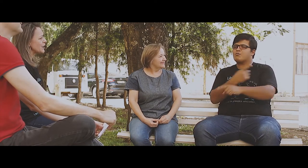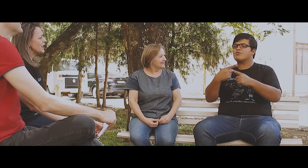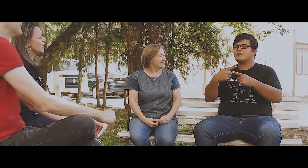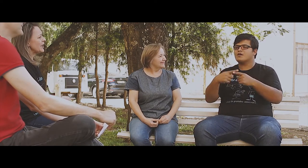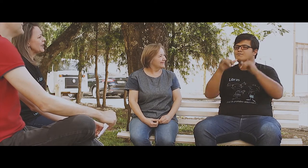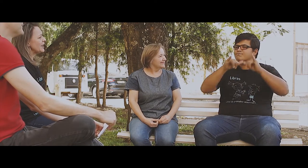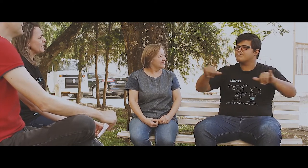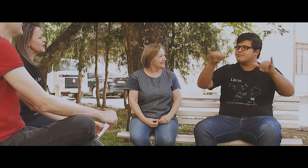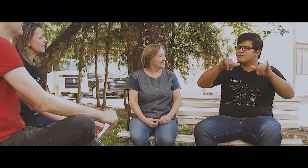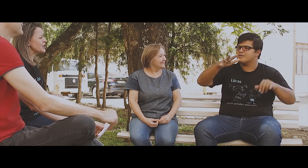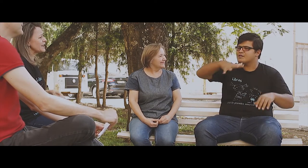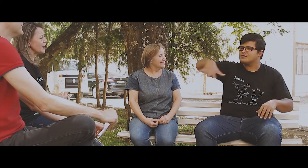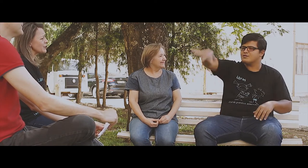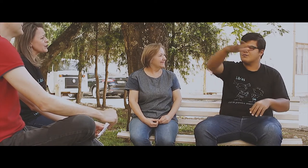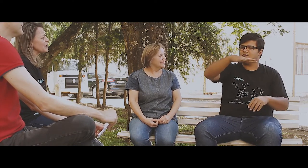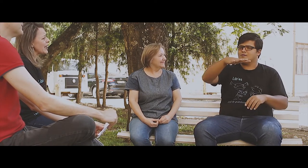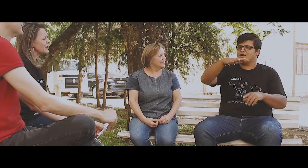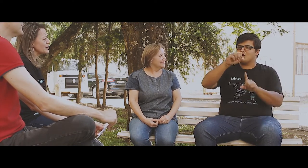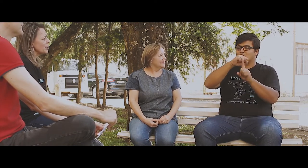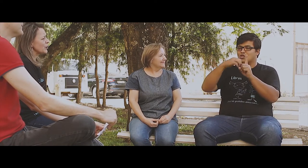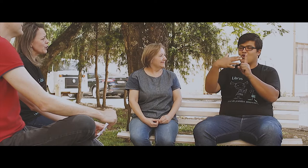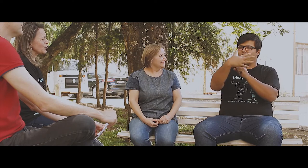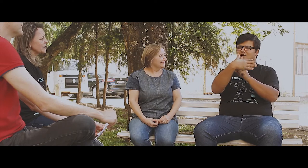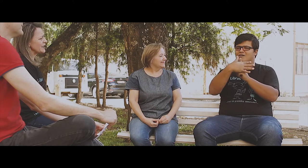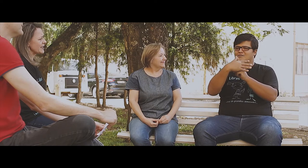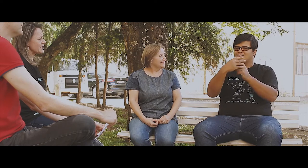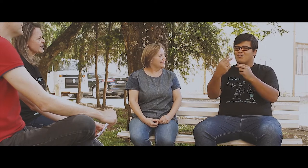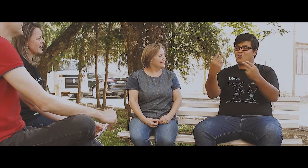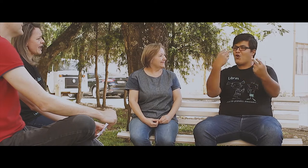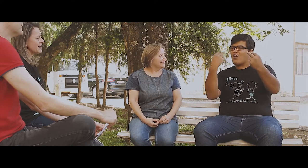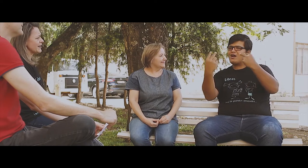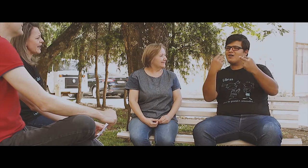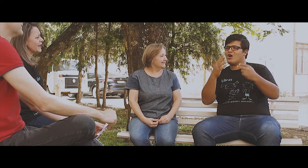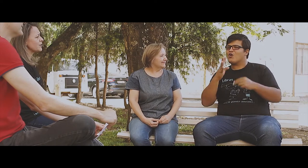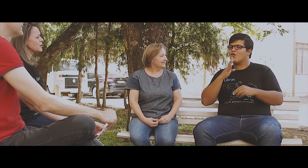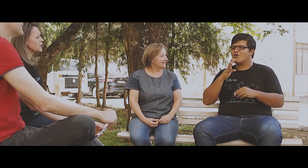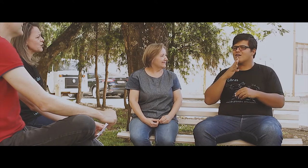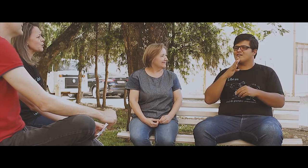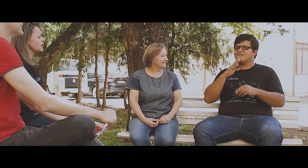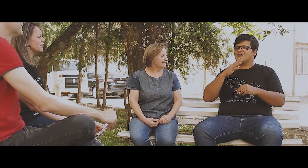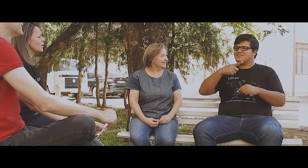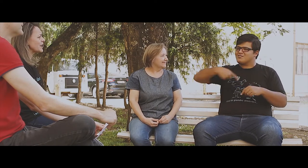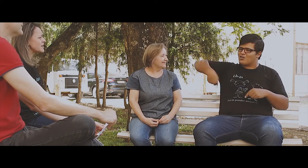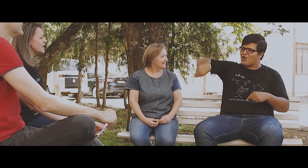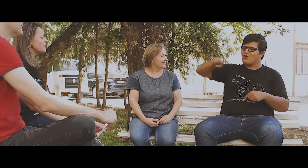Me senti até emocionado por conta desta série. Então as pessoas poder conhecer